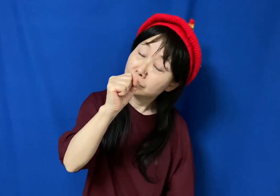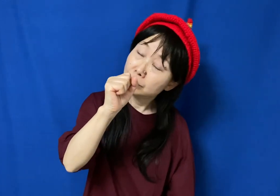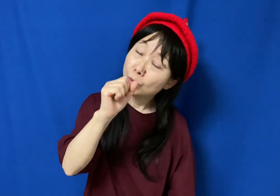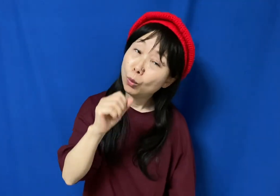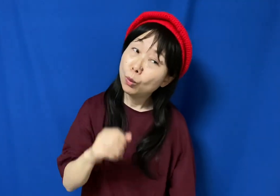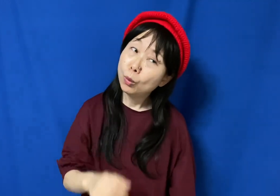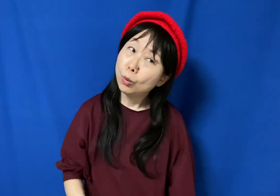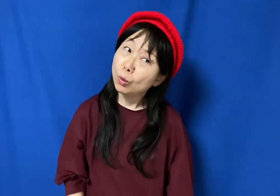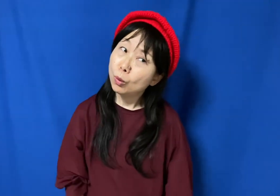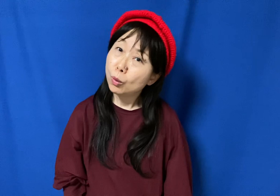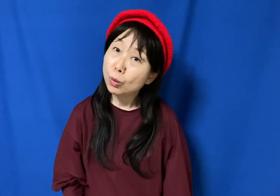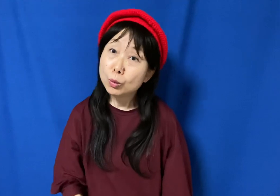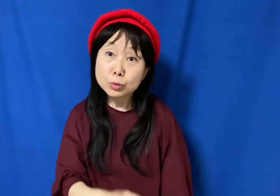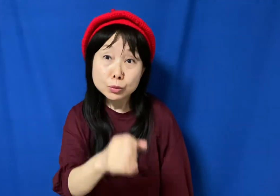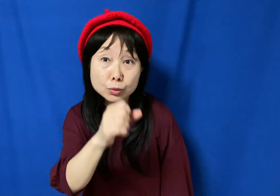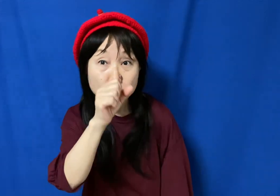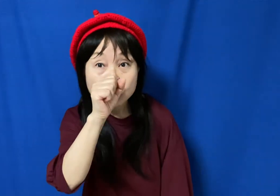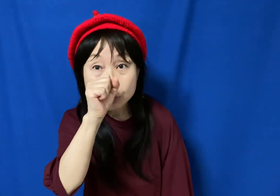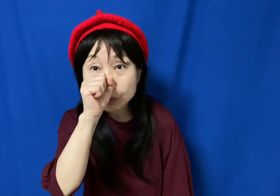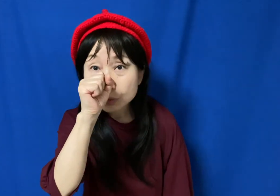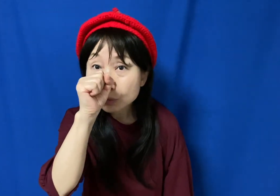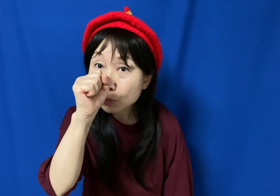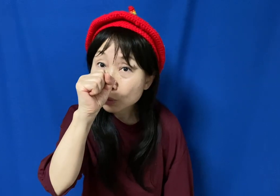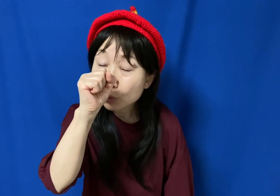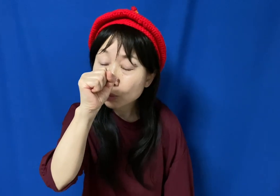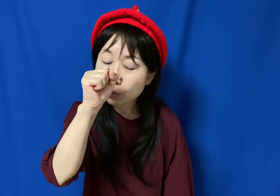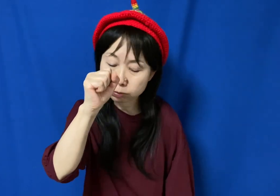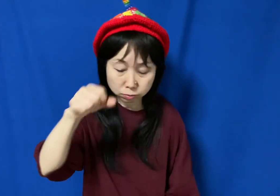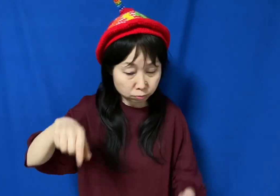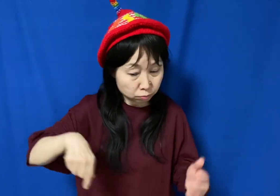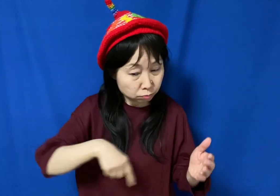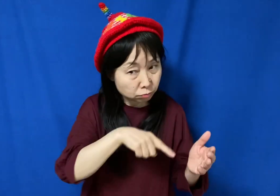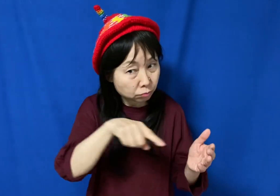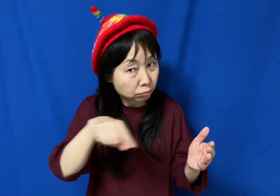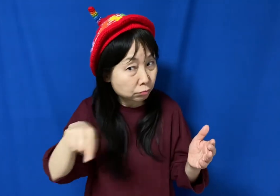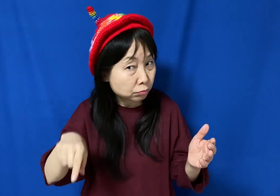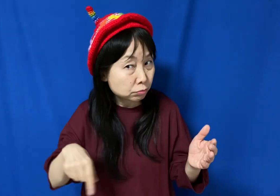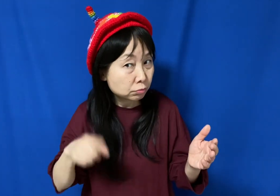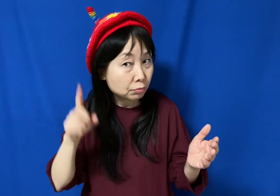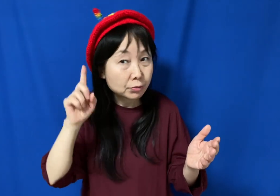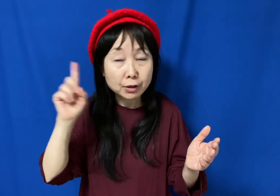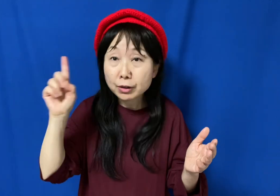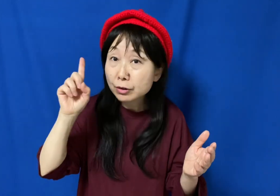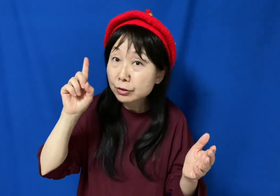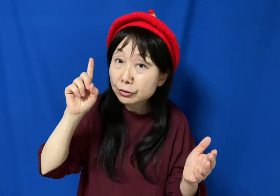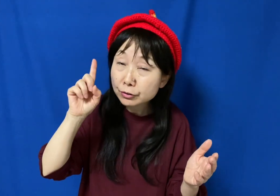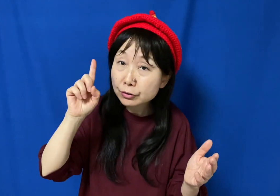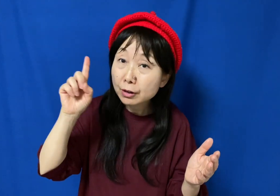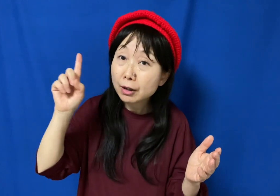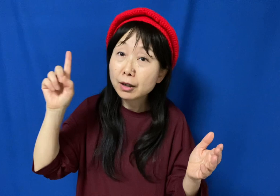ところでいいこととは なんですか（手話：内容・何？）